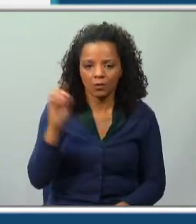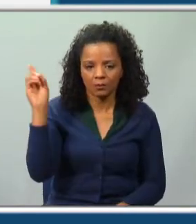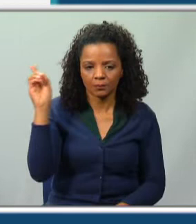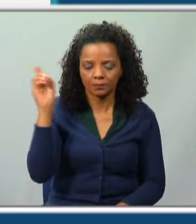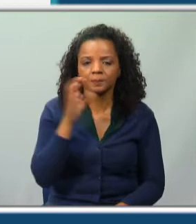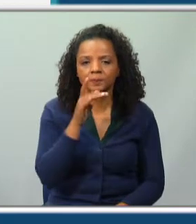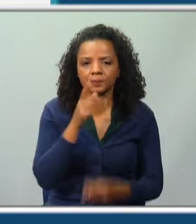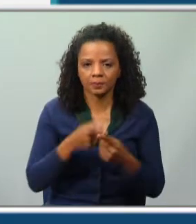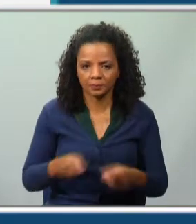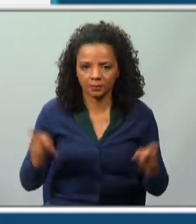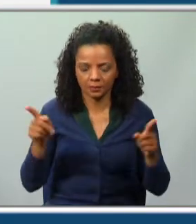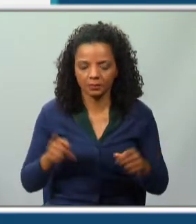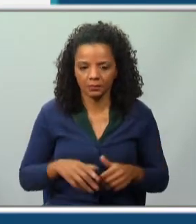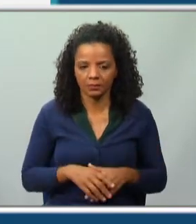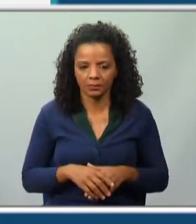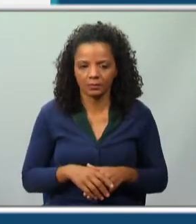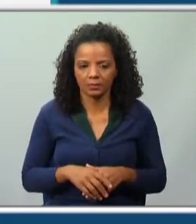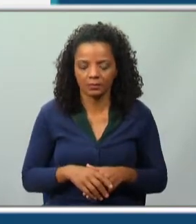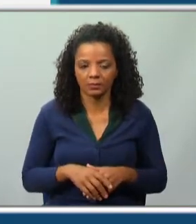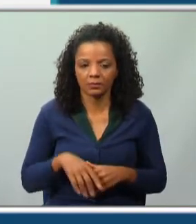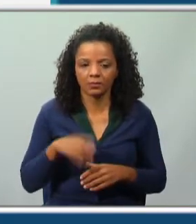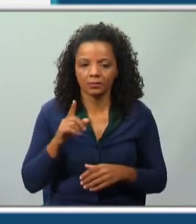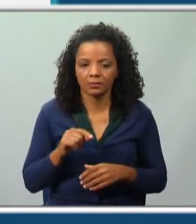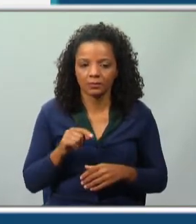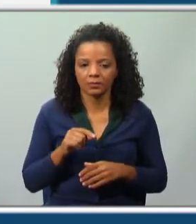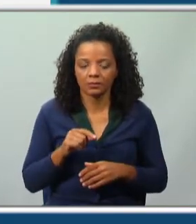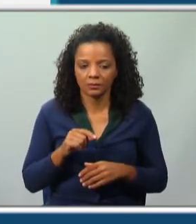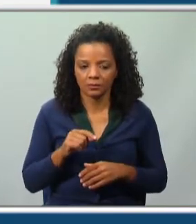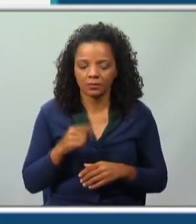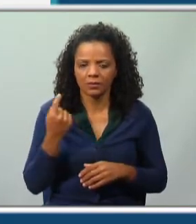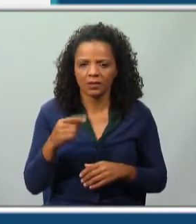identificada com uma tonalidade diferente e também como uma setinha que 用調性識別不同的，也像一個箭頭